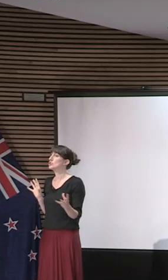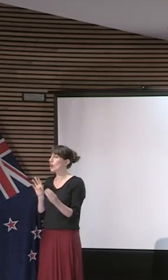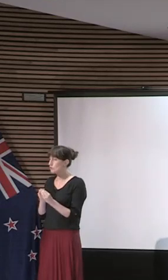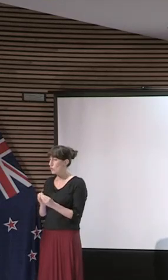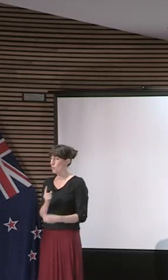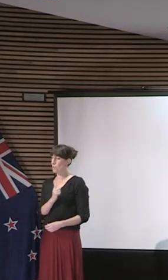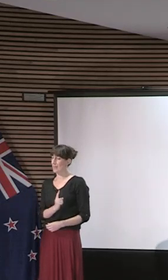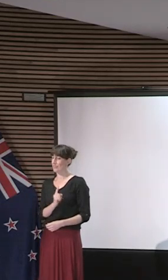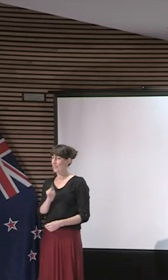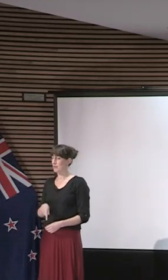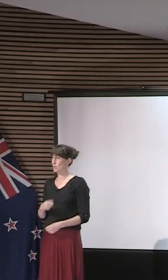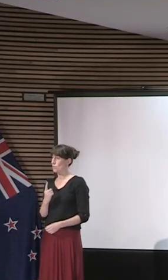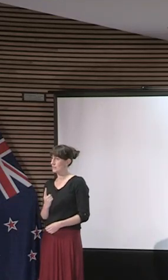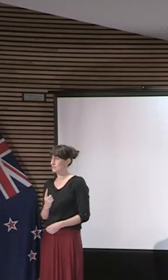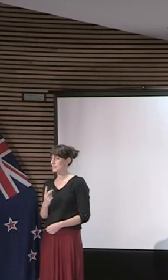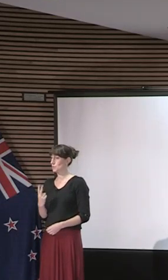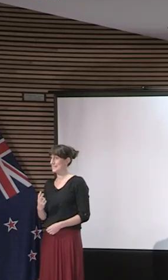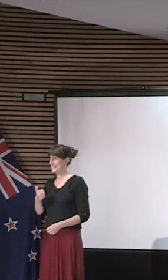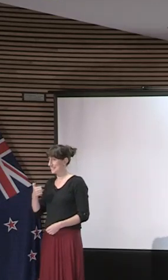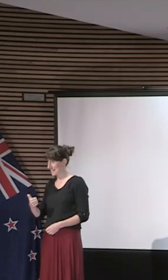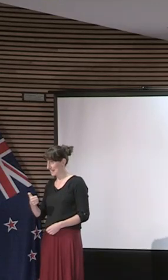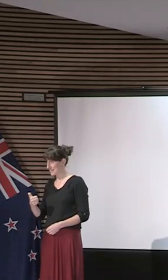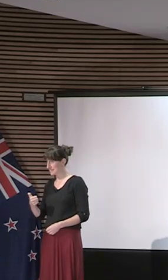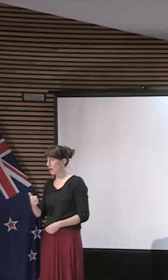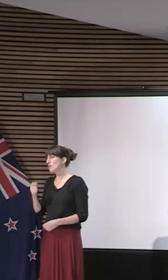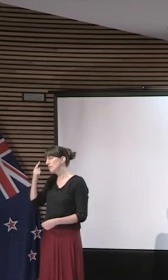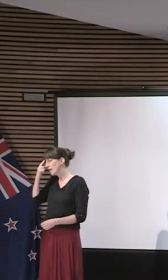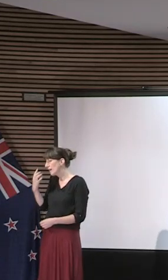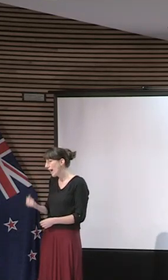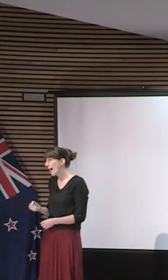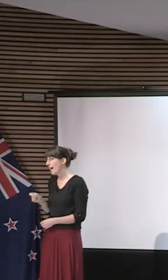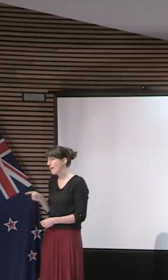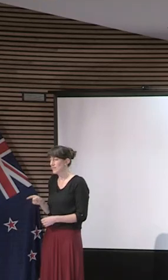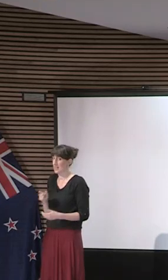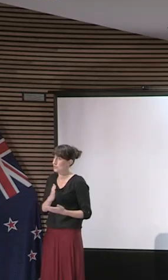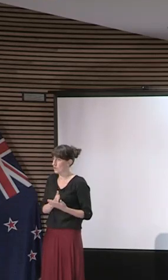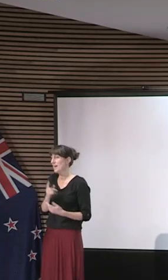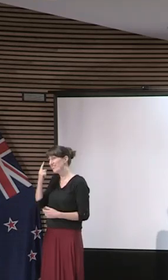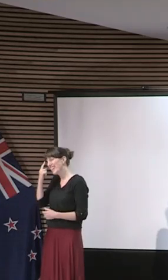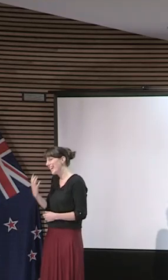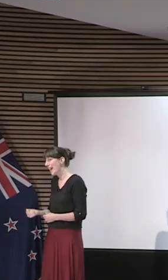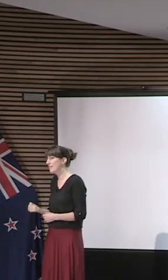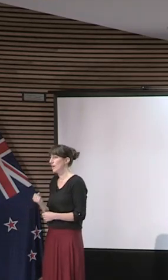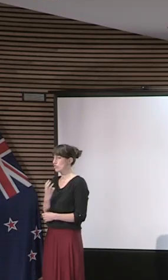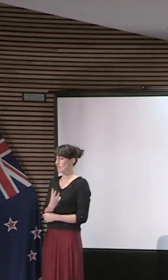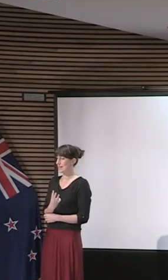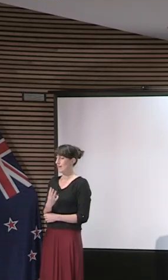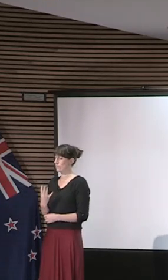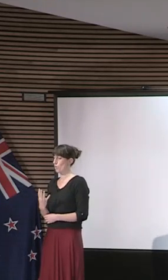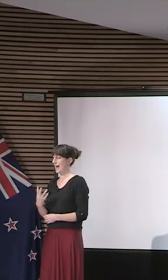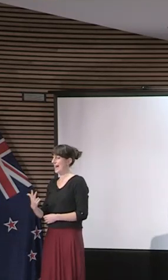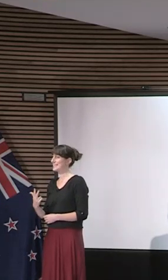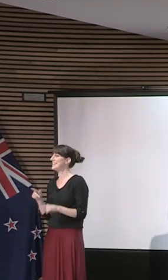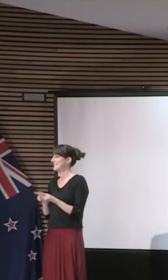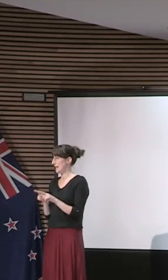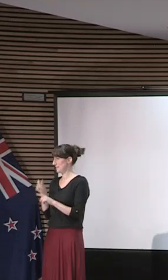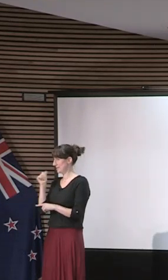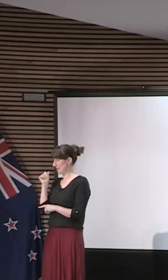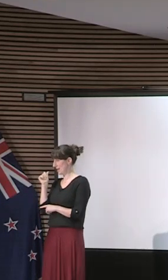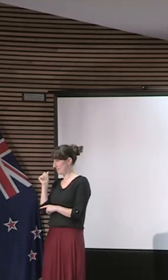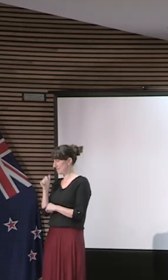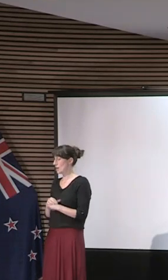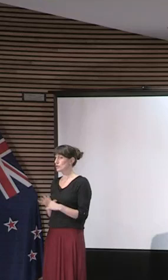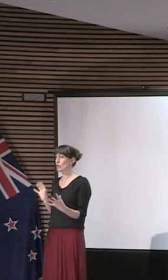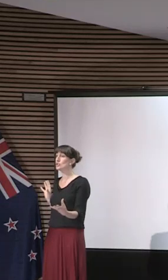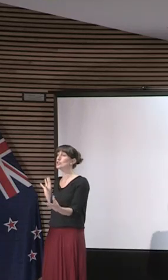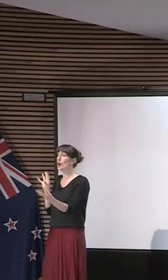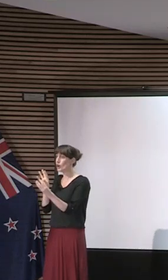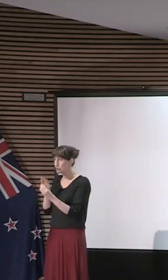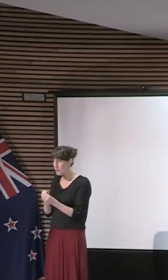Epi-mahi kia tutuki. No reira,